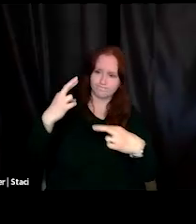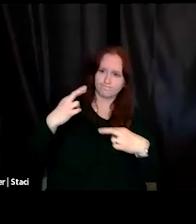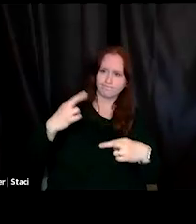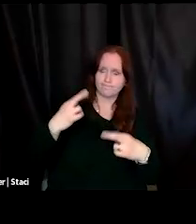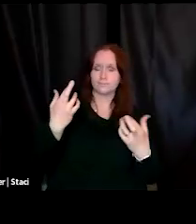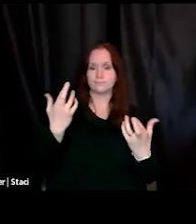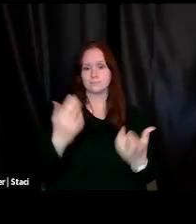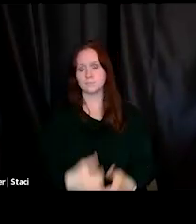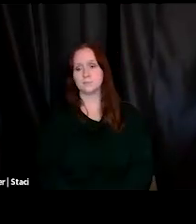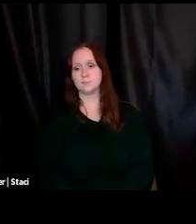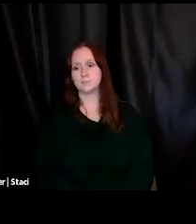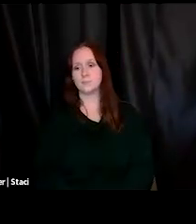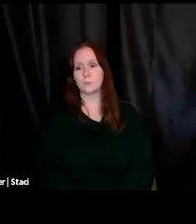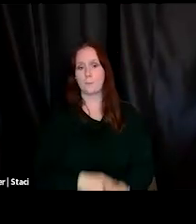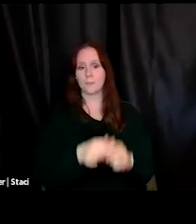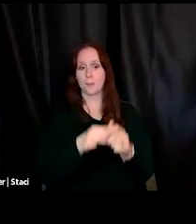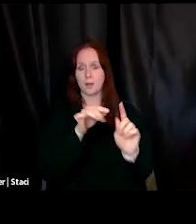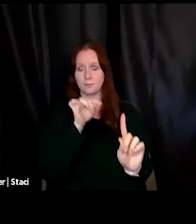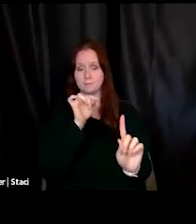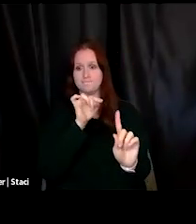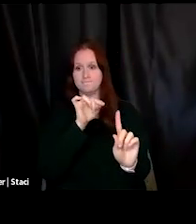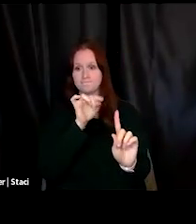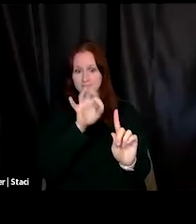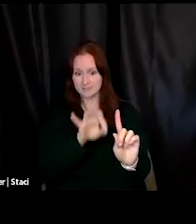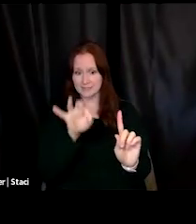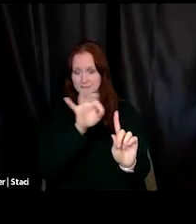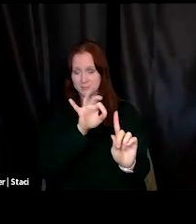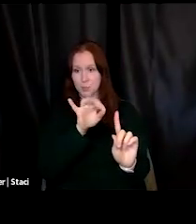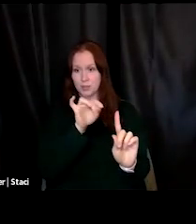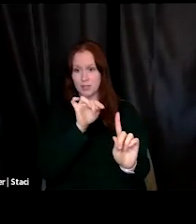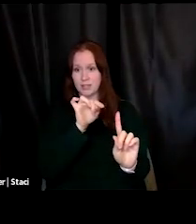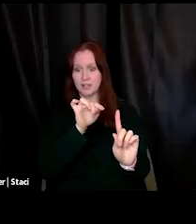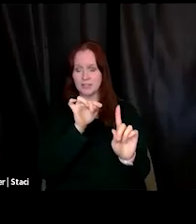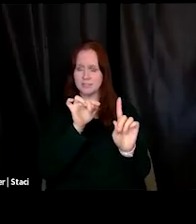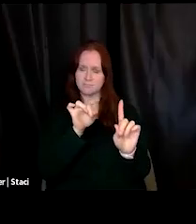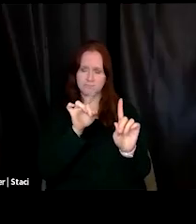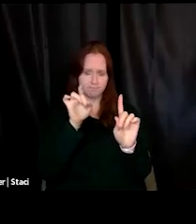El Departamento de Trabajo desarrolló nuestra fuente principal de información ocupacional,